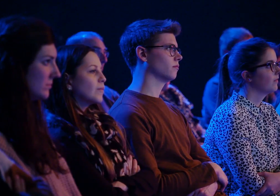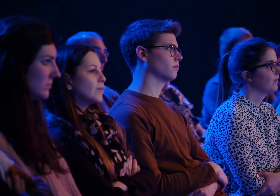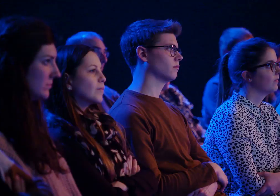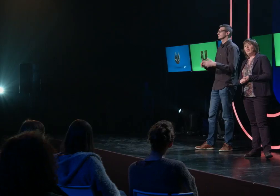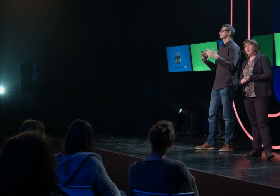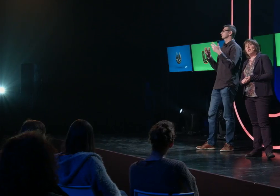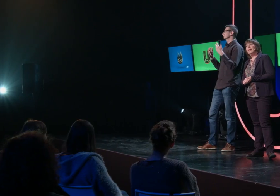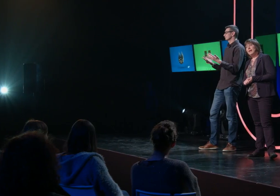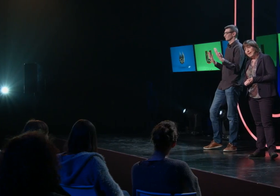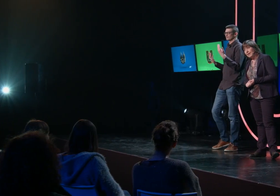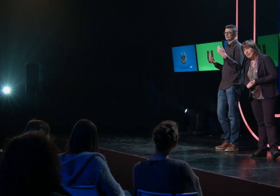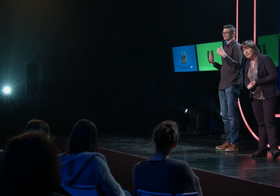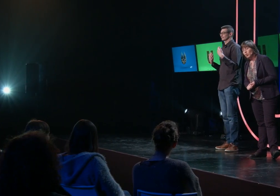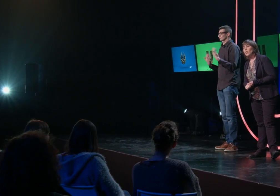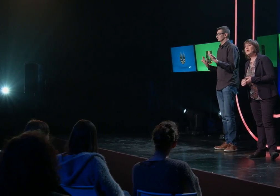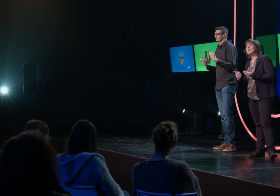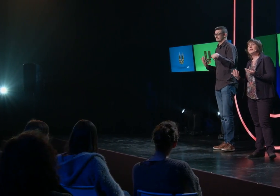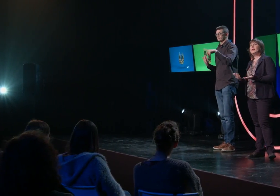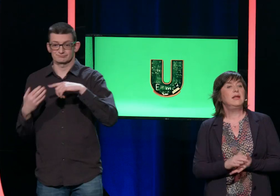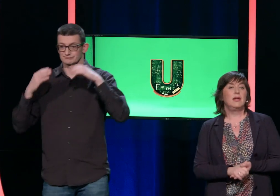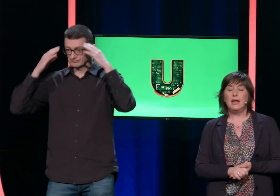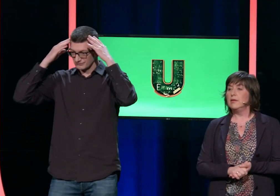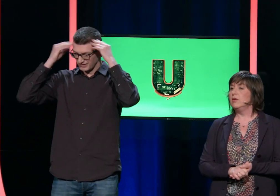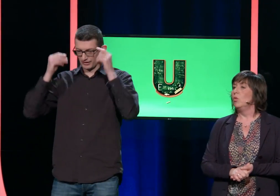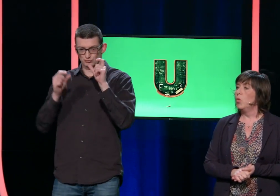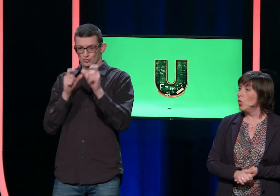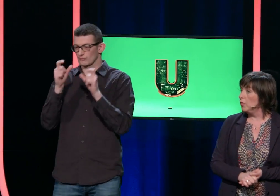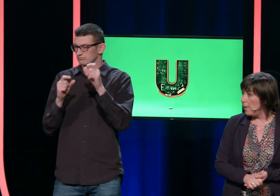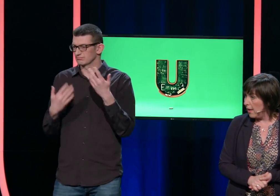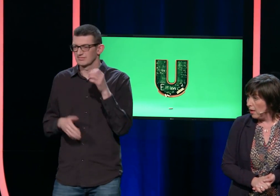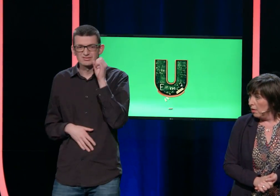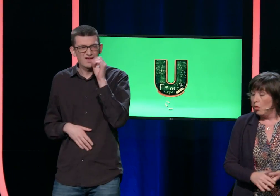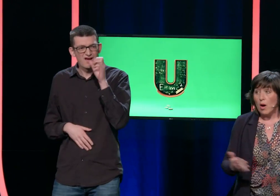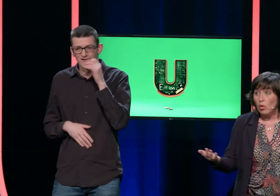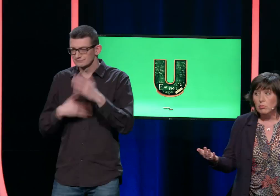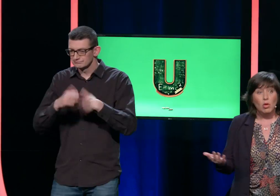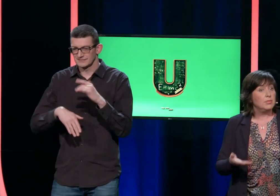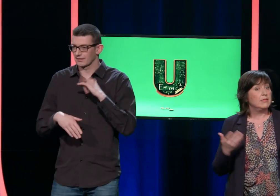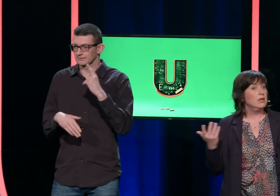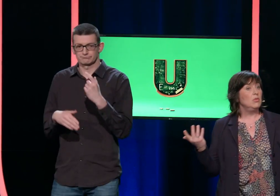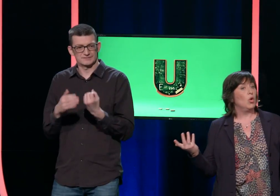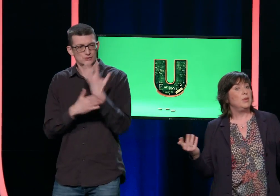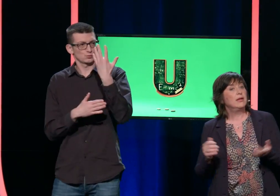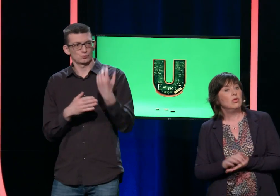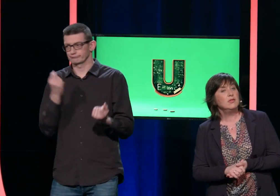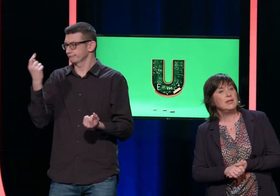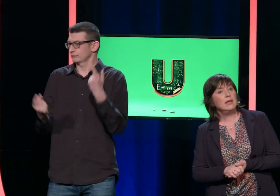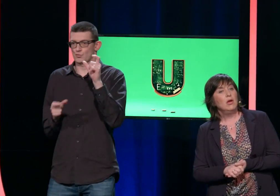In het Nederlands komen er zeer geregeld woorden bij. Waarom? Omdat er nieuwe objecten ontstaan